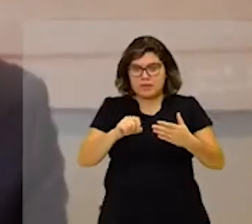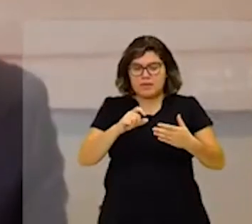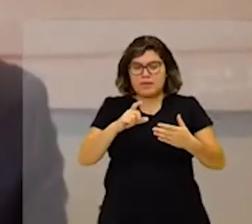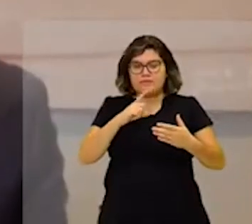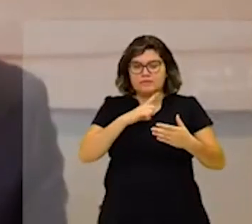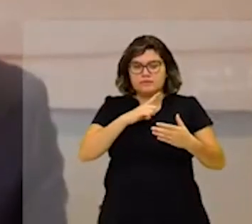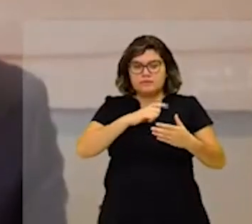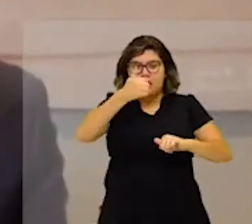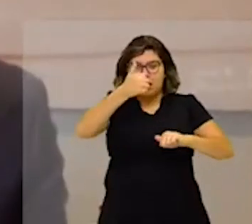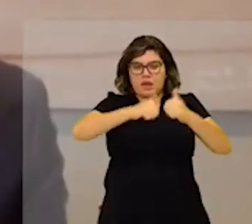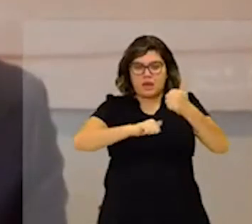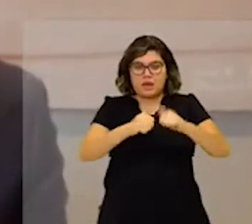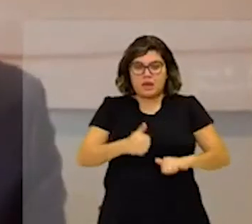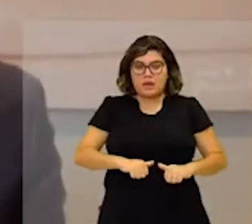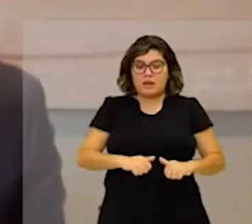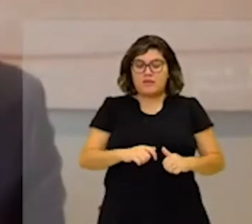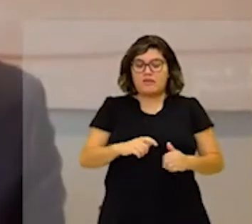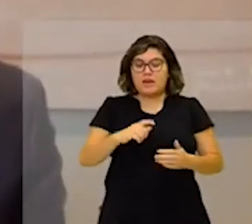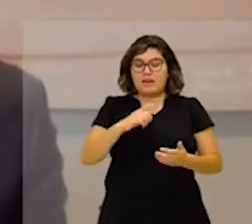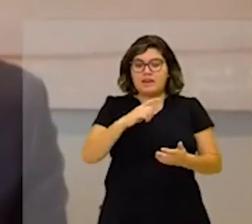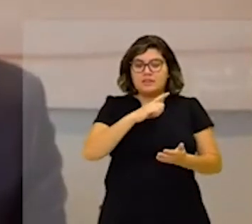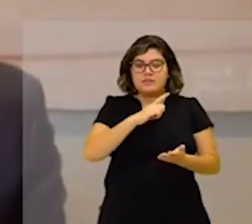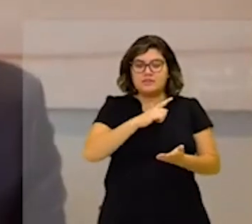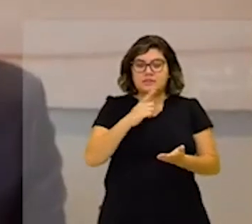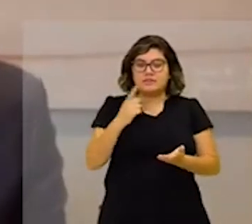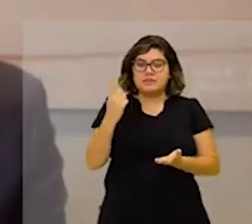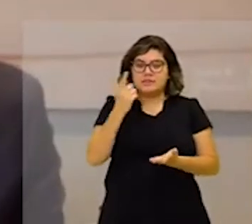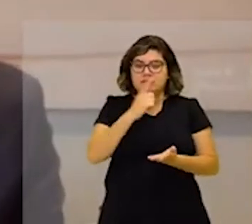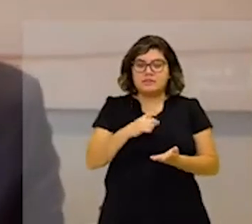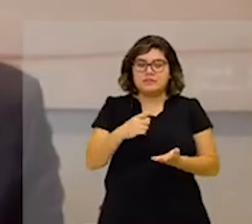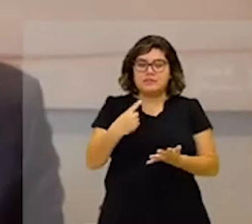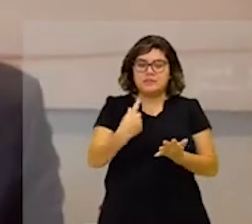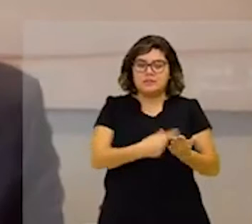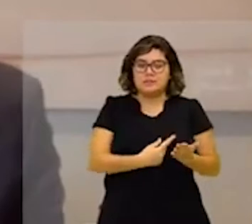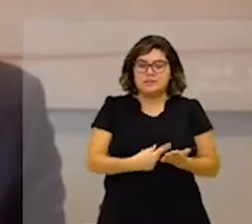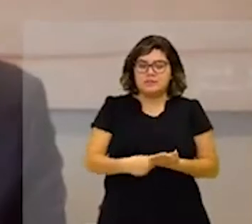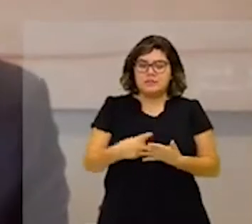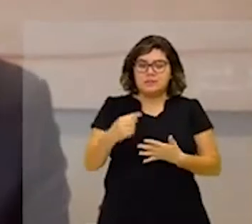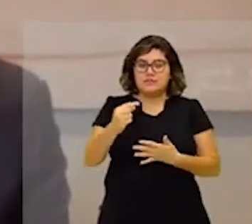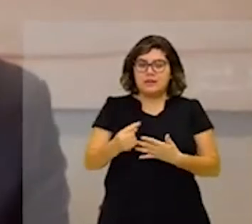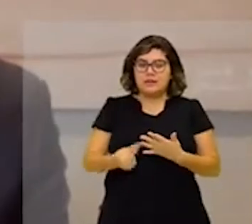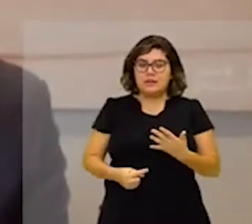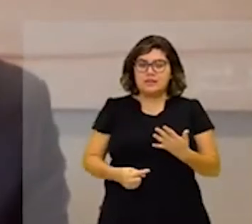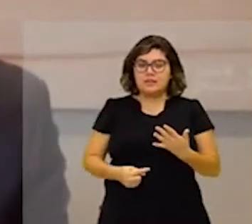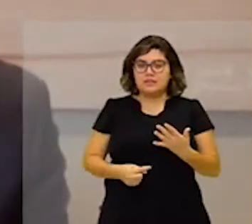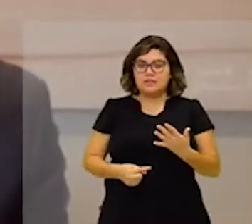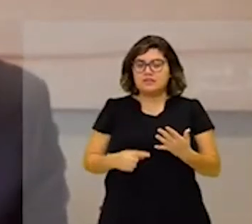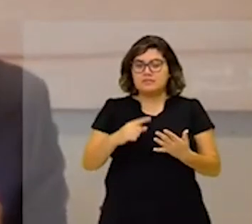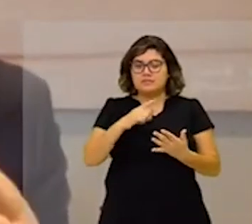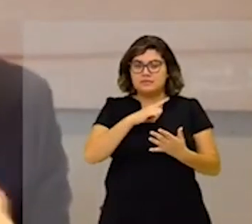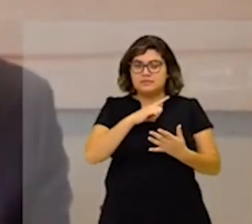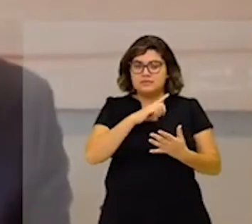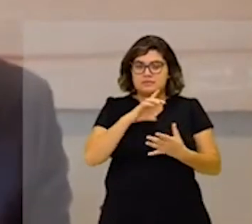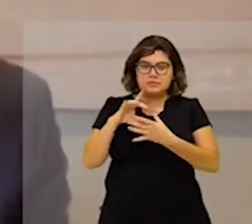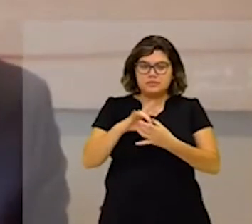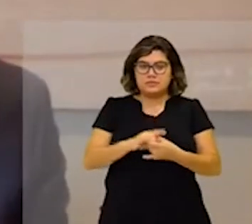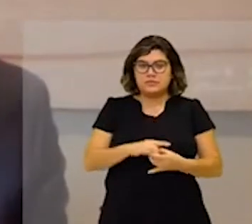as condições de elegibilidade e inelegibilidade de todo o grupamento ou apenas o titular a proposta